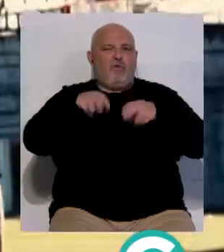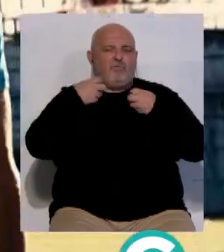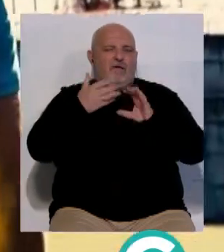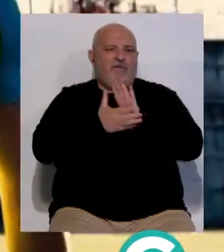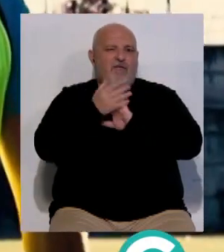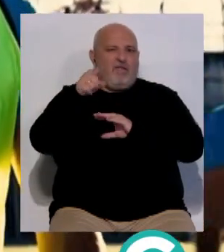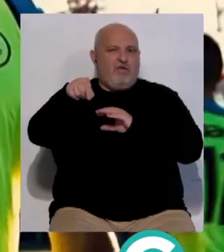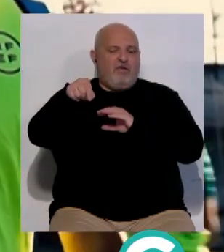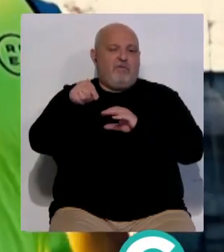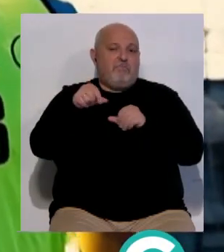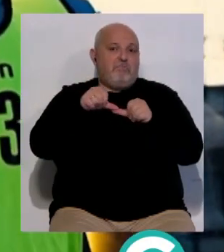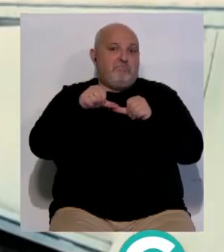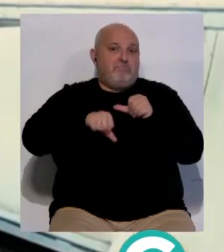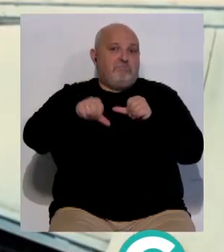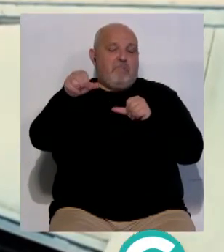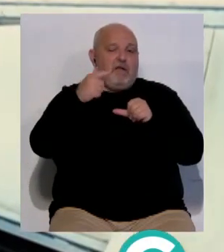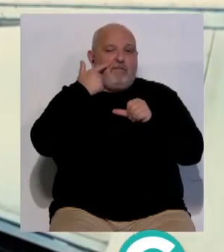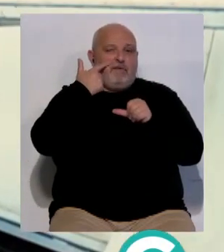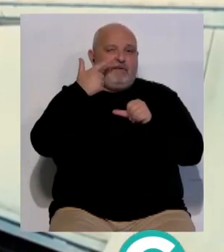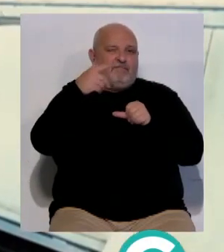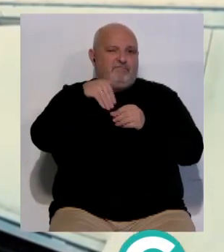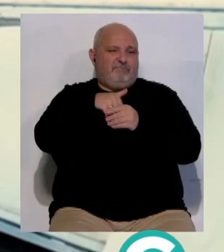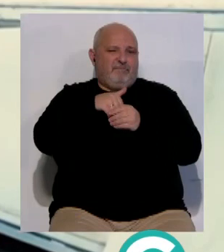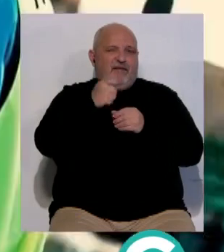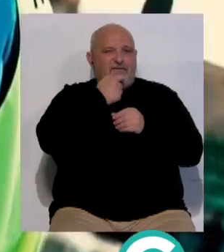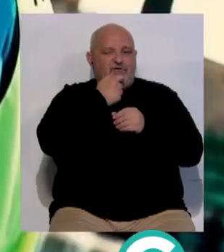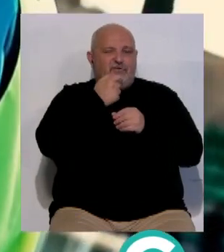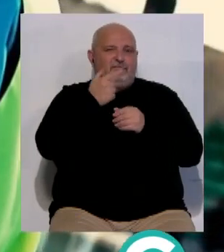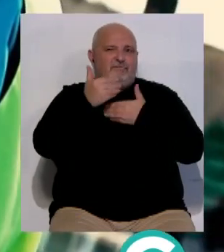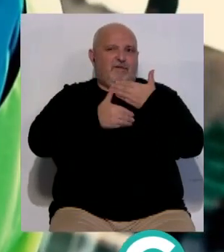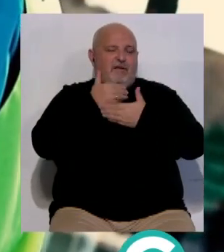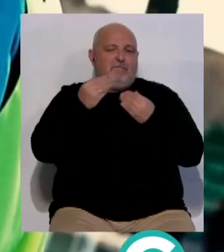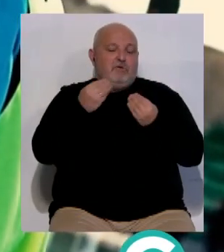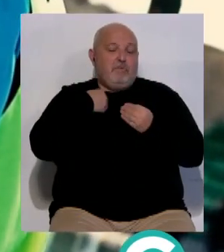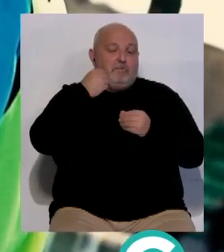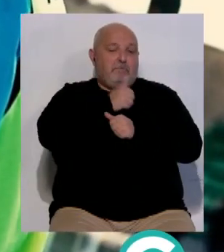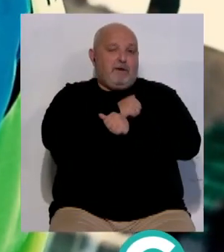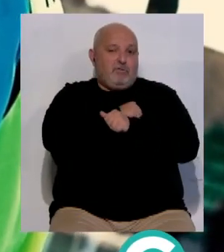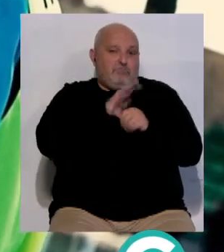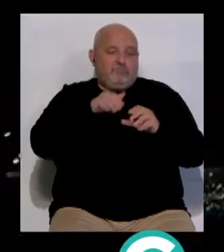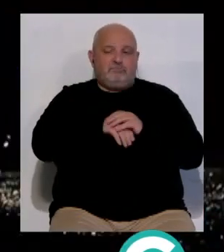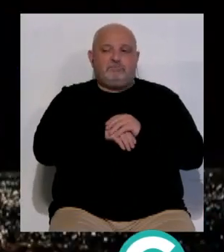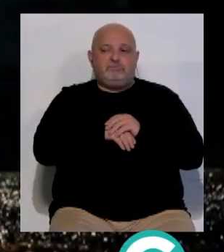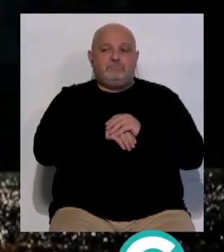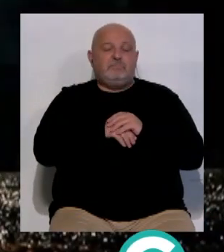vamos todos a poner de nuestra parte para que esto vaya mejor yo creo que que tenemos que mirarnos